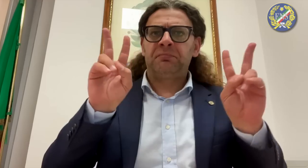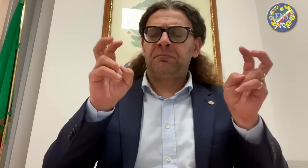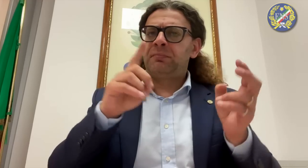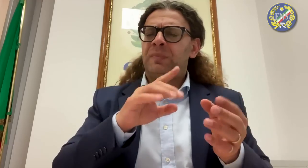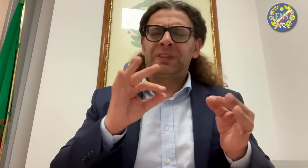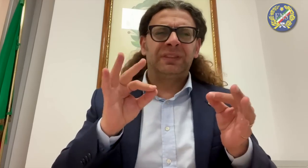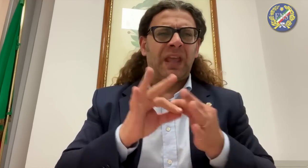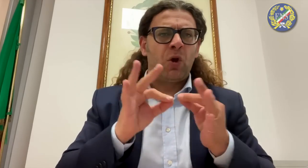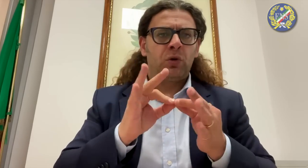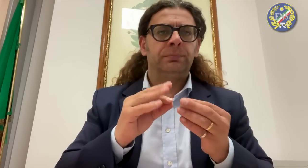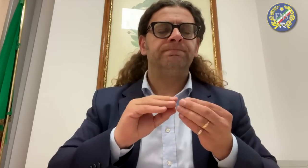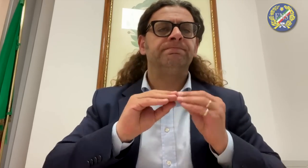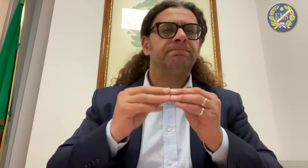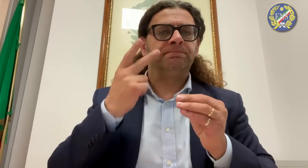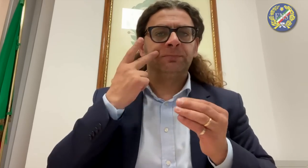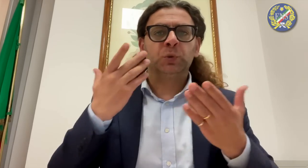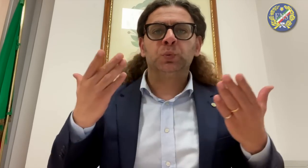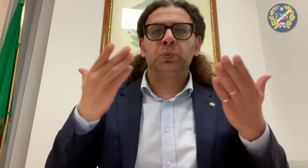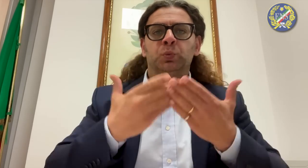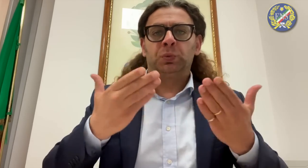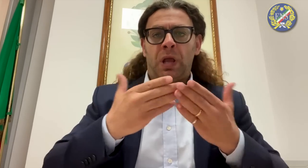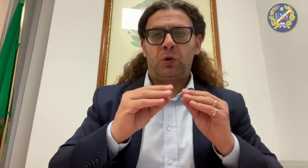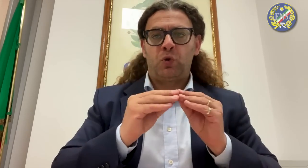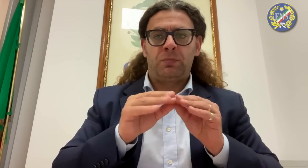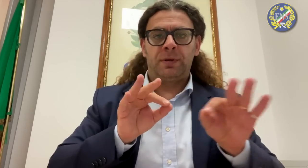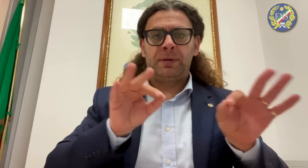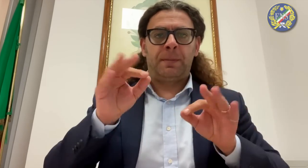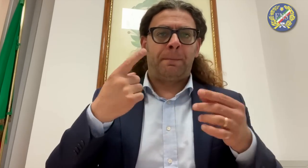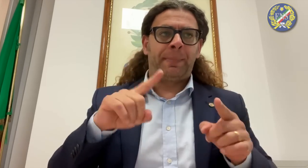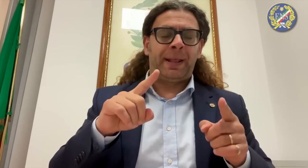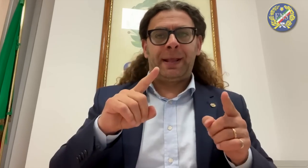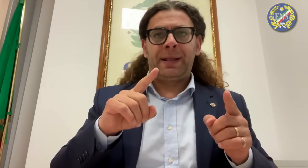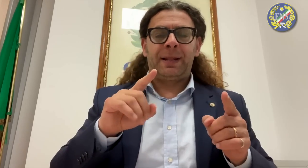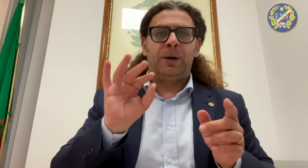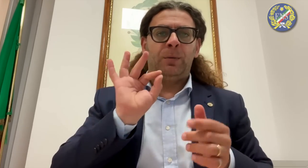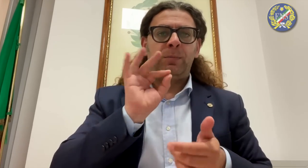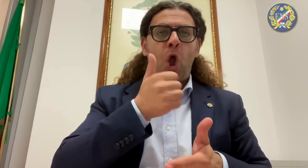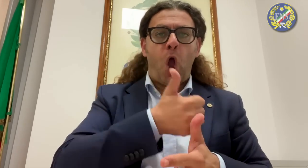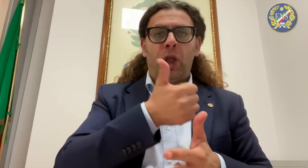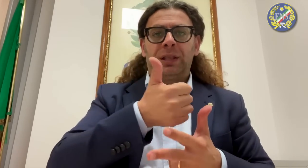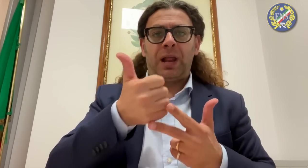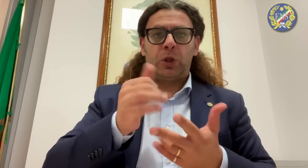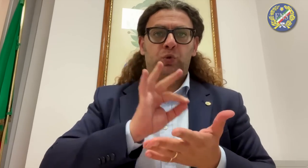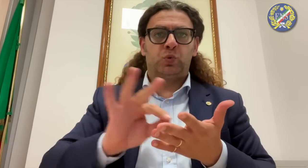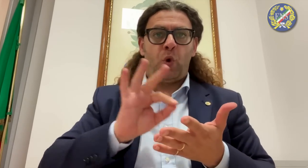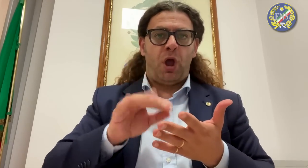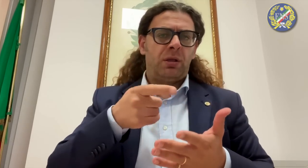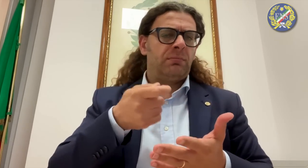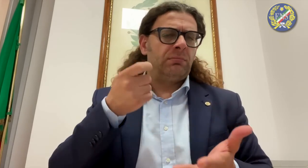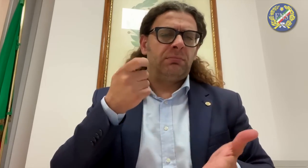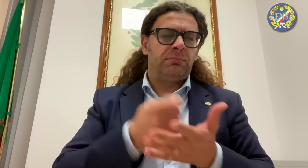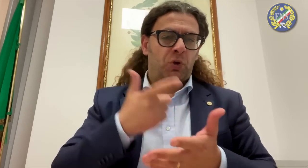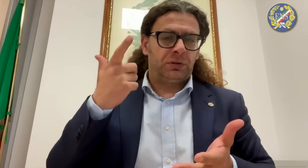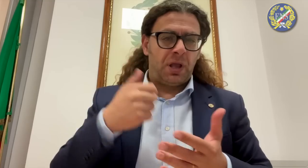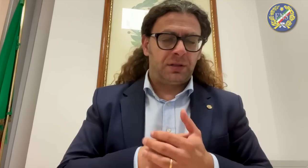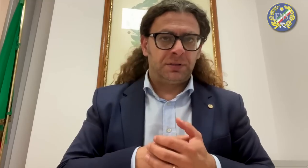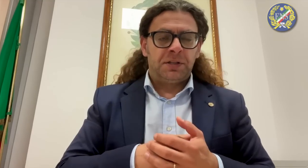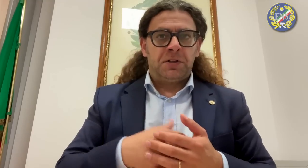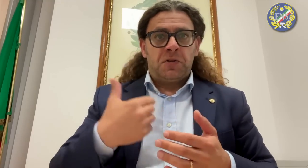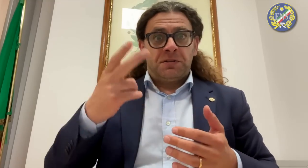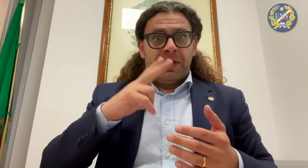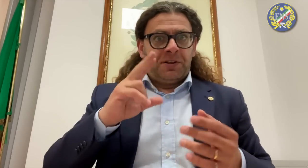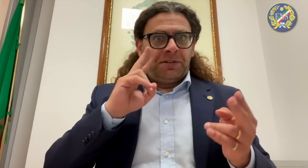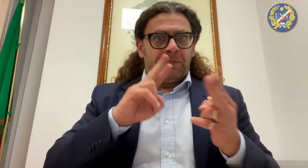Anche su questo tema c'è stata ampia condivisione, bisognerà quindi adottare le più opportune strategie per garantire tale importante continuità.